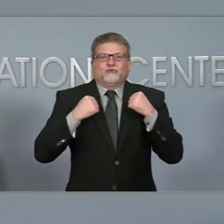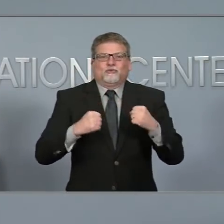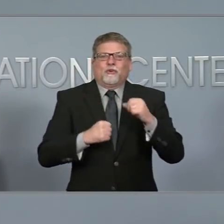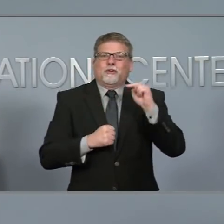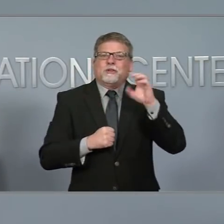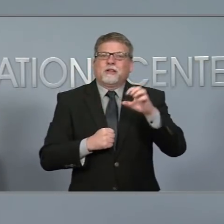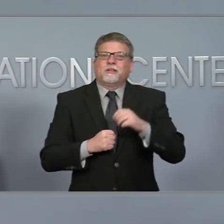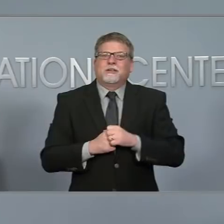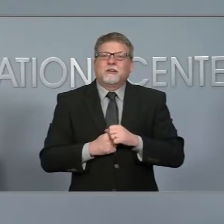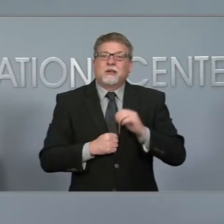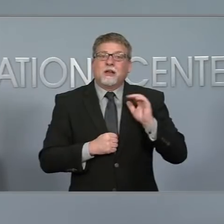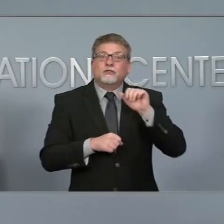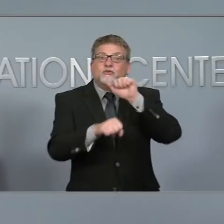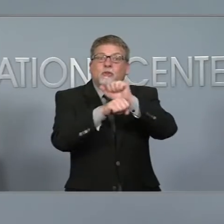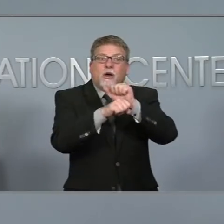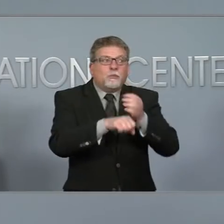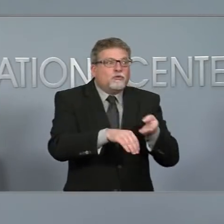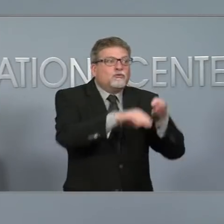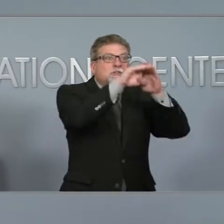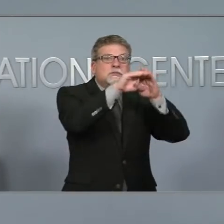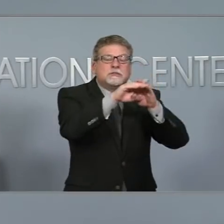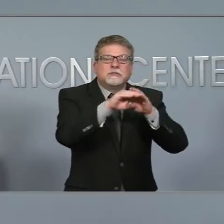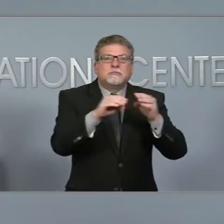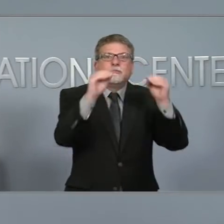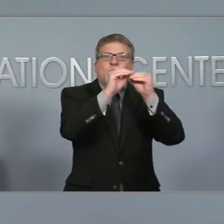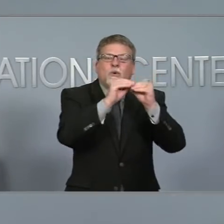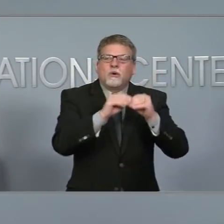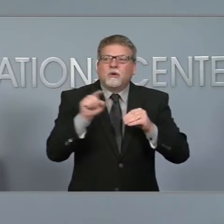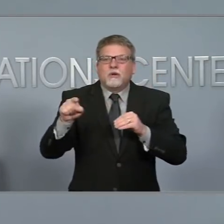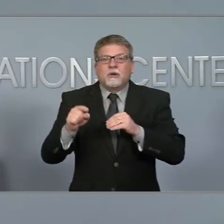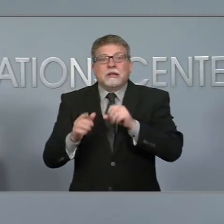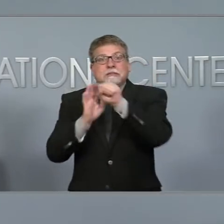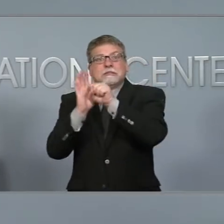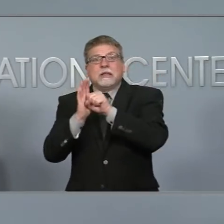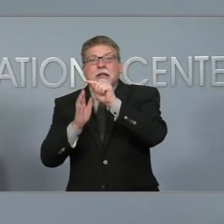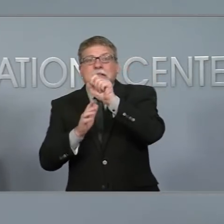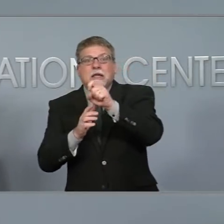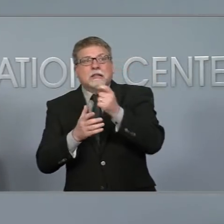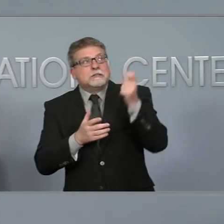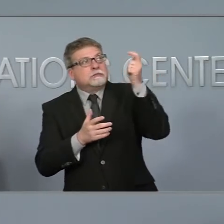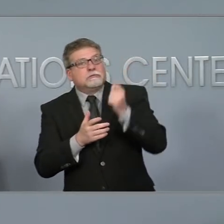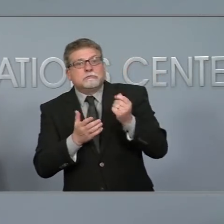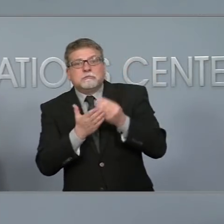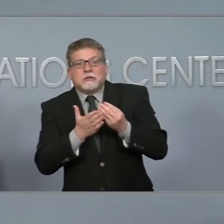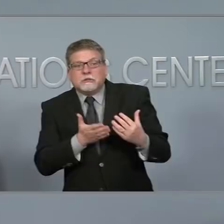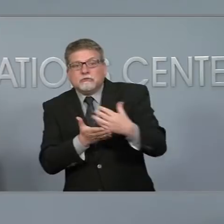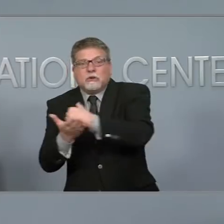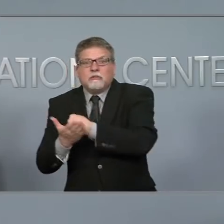pandemia, desde una